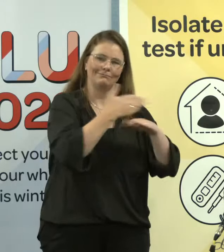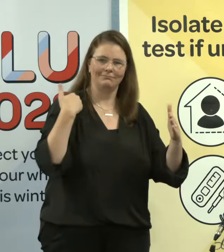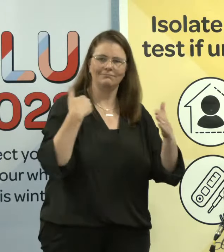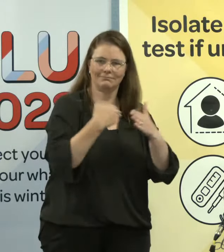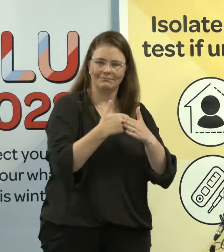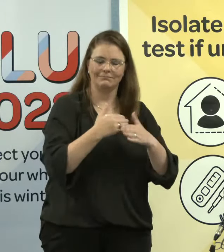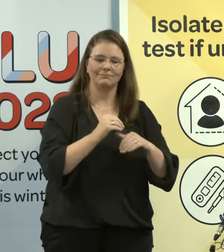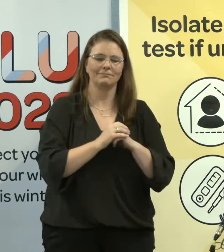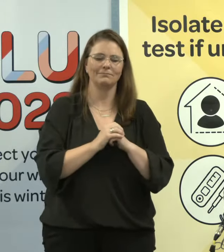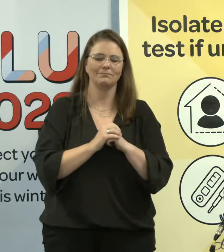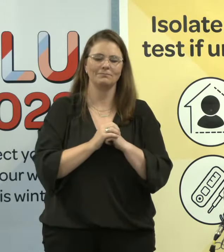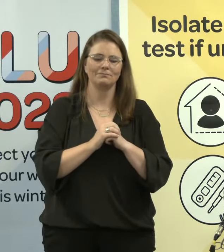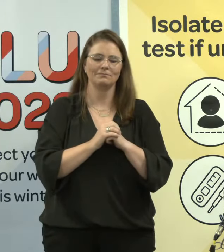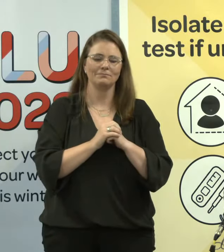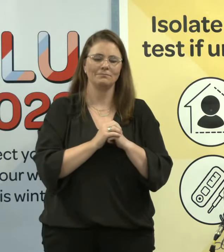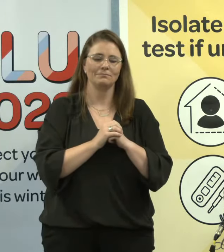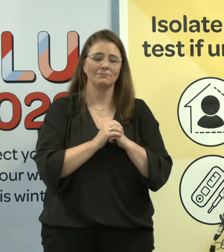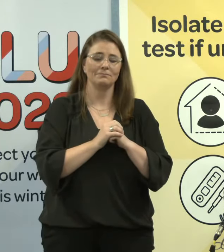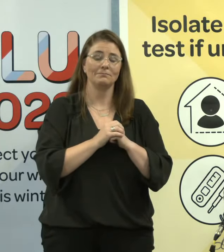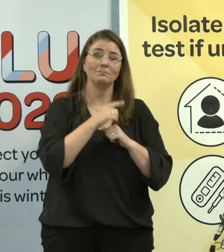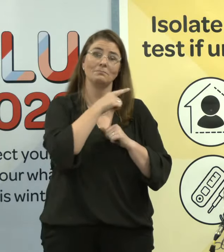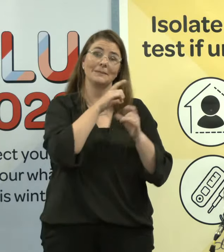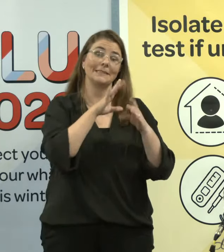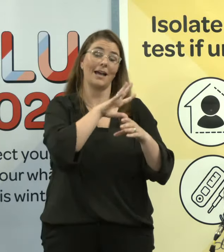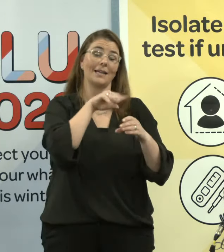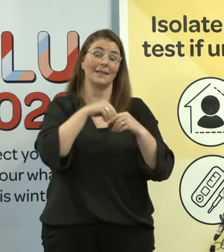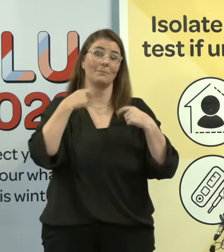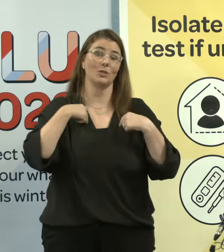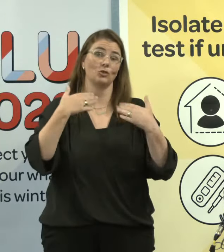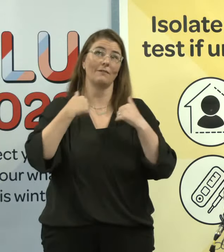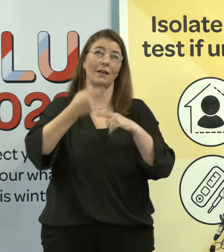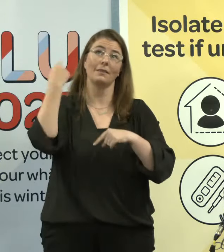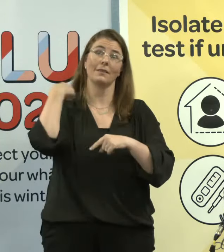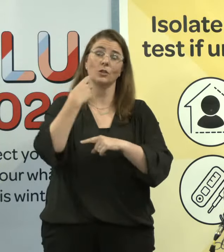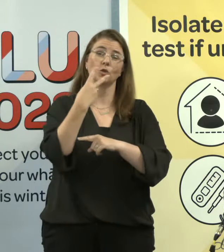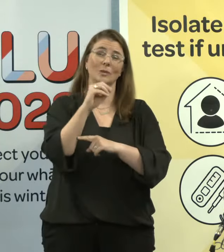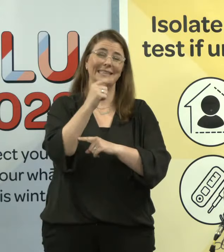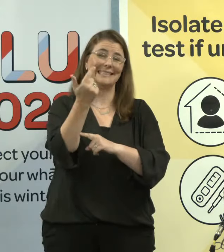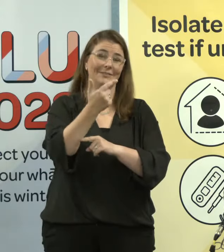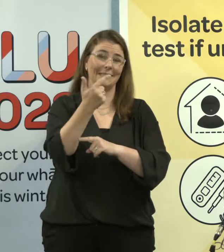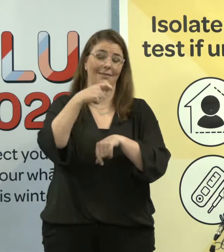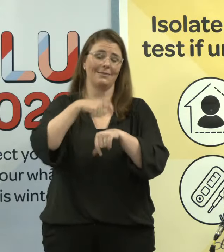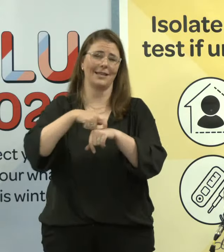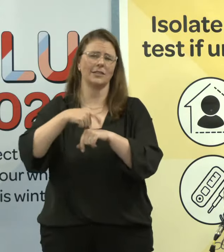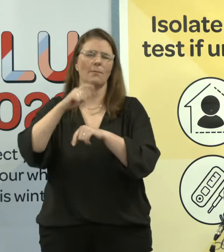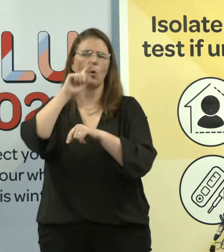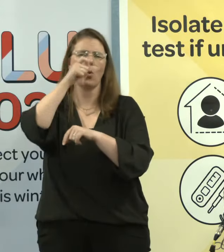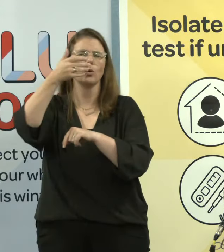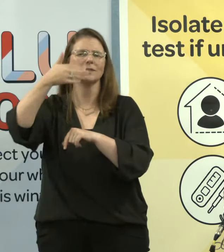tmatanui o te whakautu a te Manatu ki te mate urutaru, no